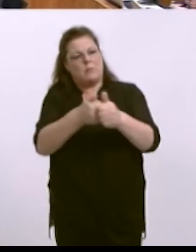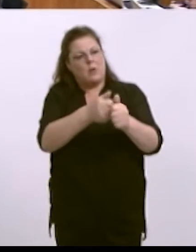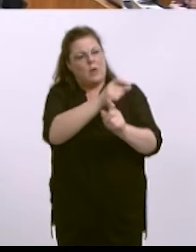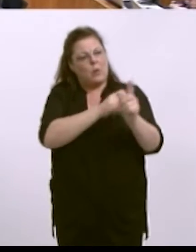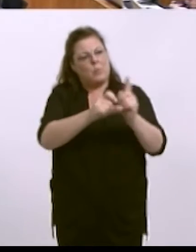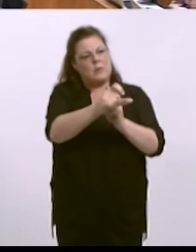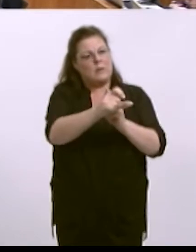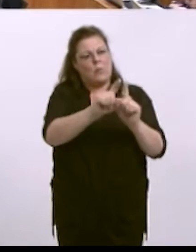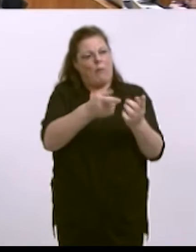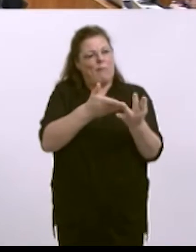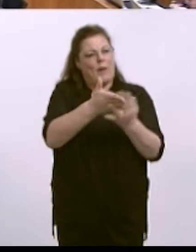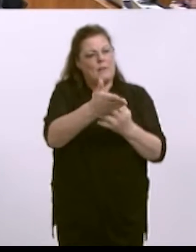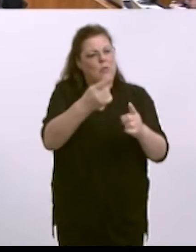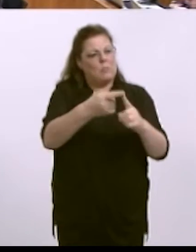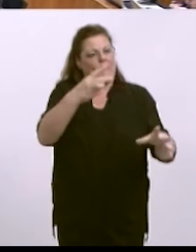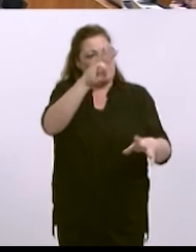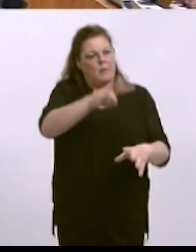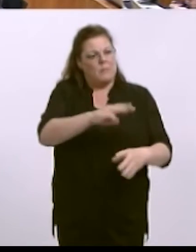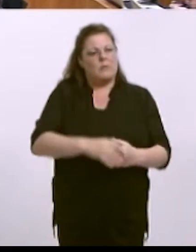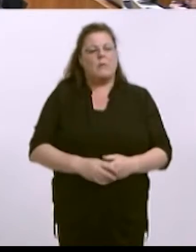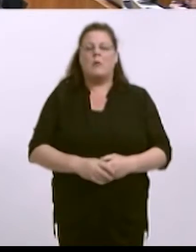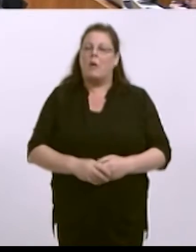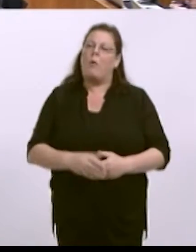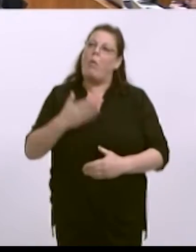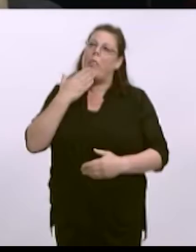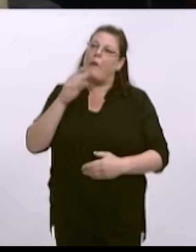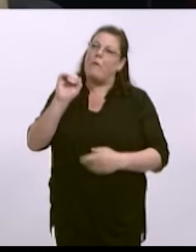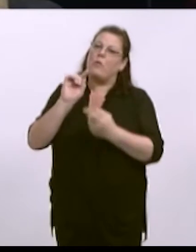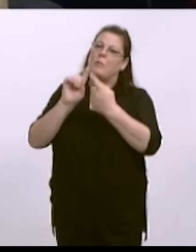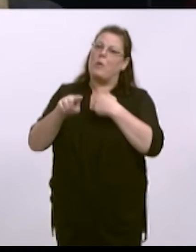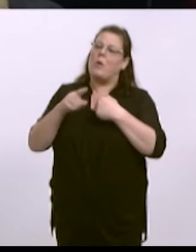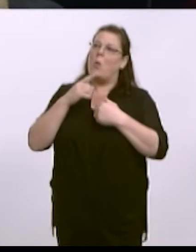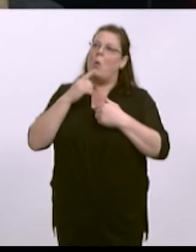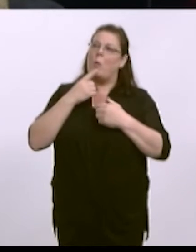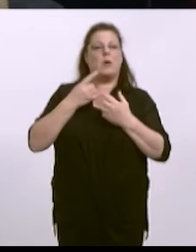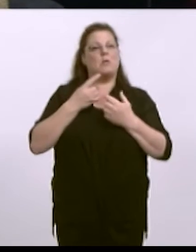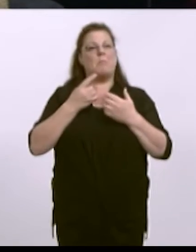Mae isio dathlu, wrth gwrs, y miloedd o gysylltiadau sydd wedi cael eu gwneud o dan raglen Cyflymu